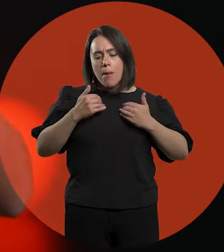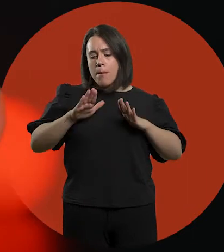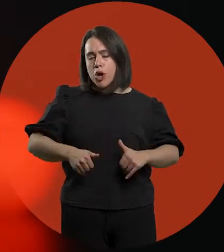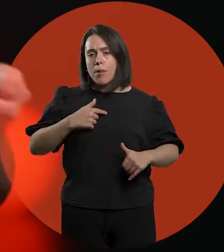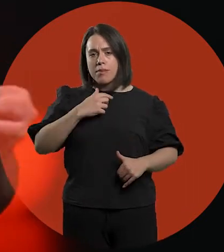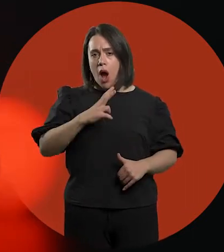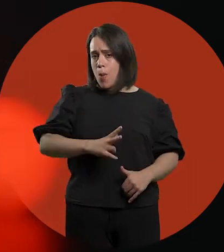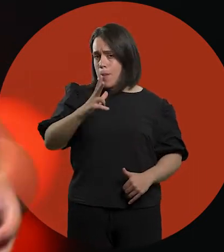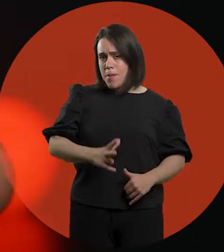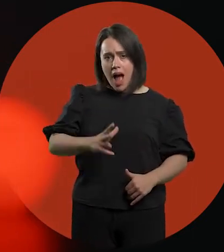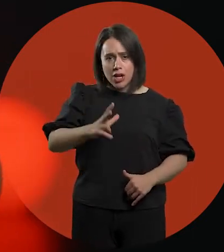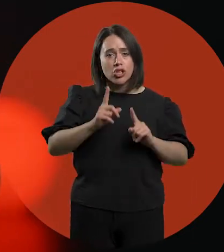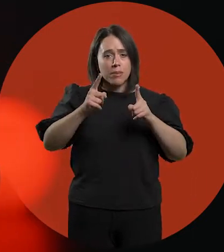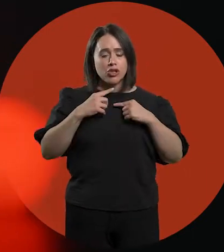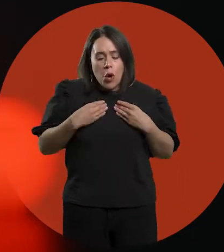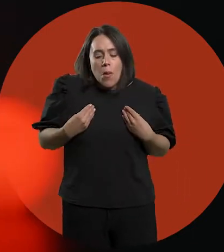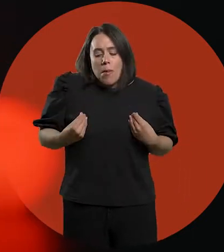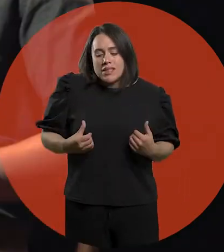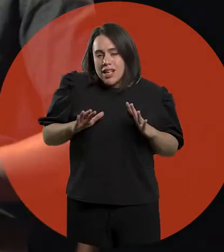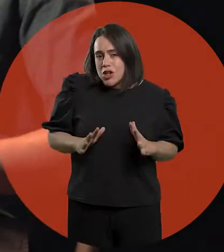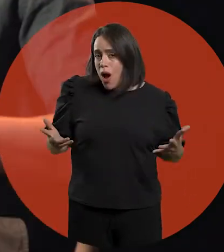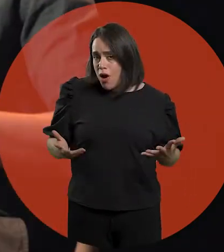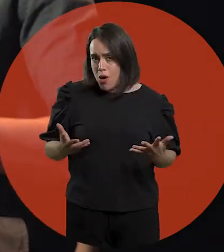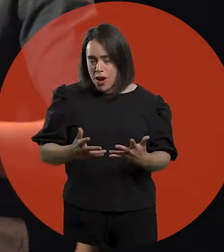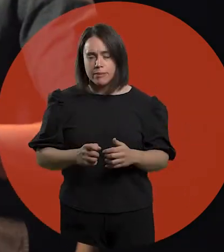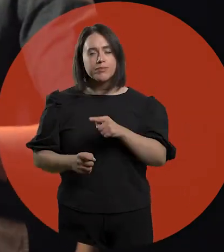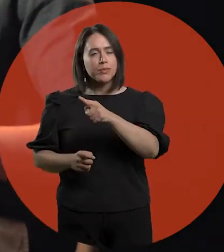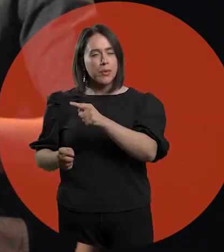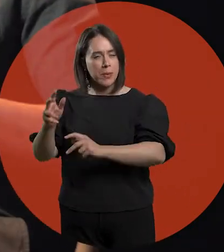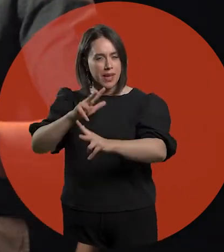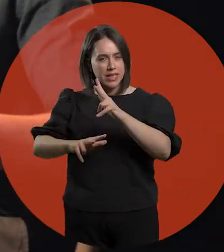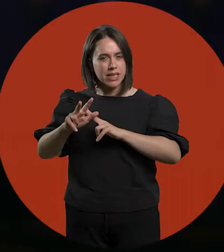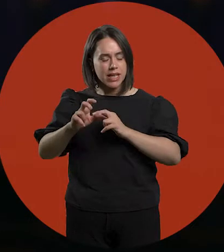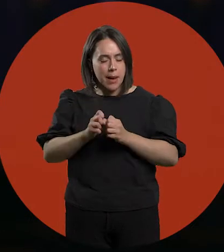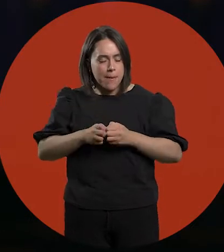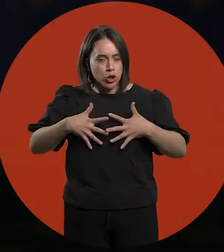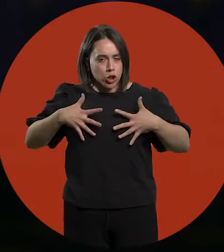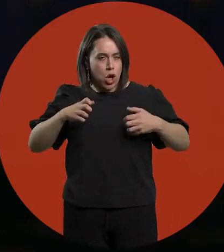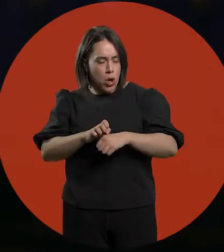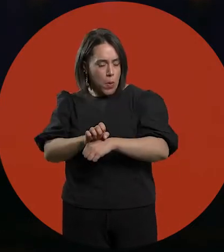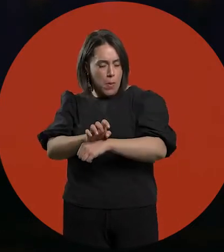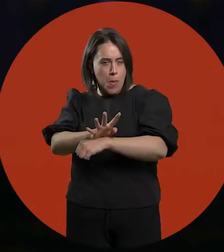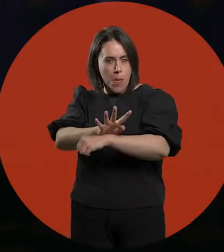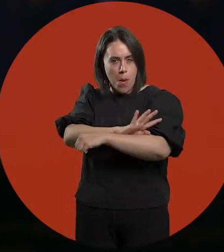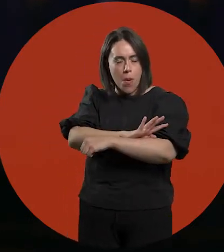Y, justamente, cómo me defino actualmente. Vos hablás de emociones, traés esta cosa de las emociones.